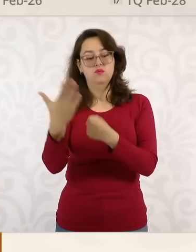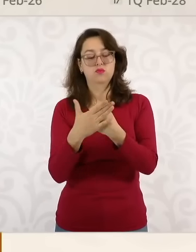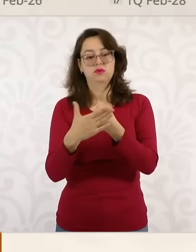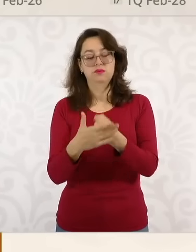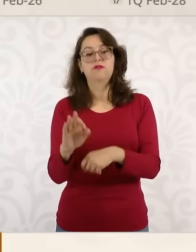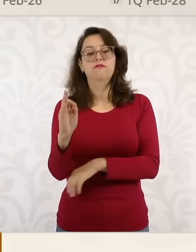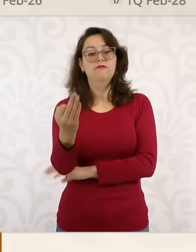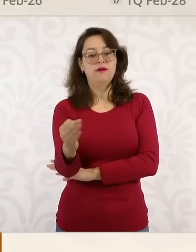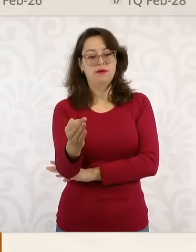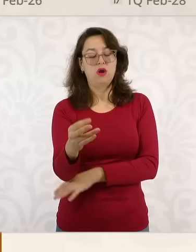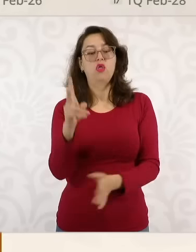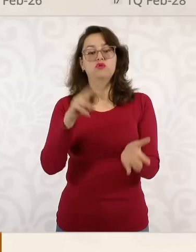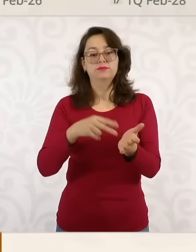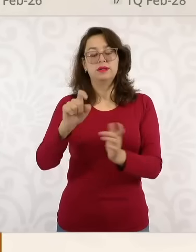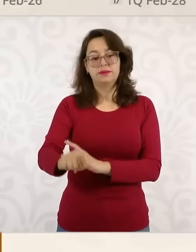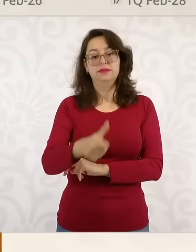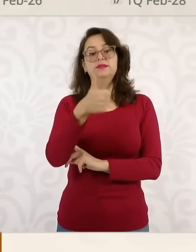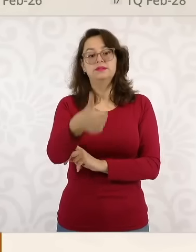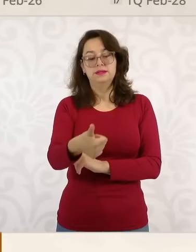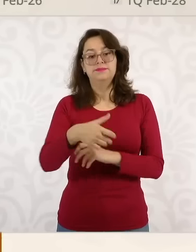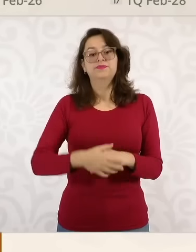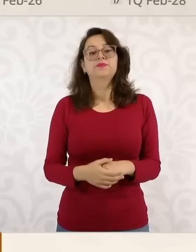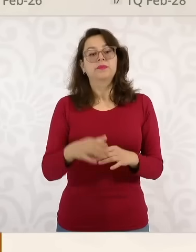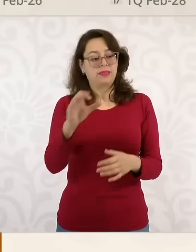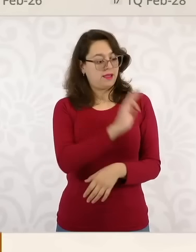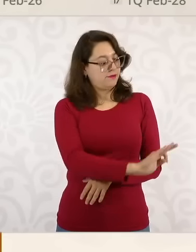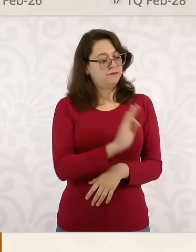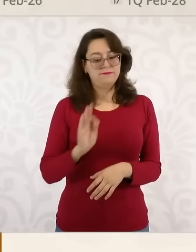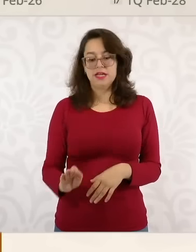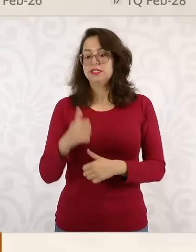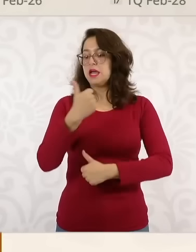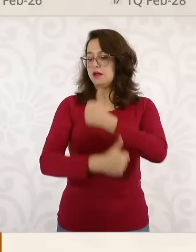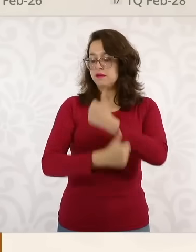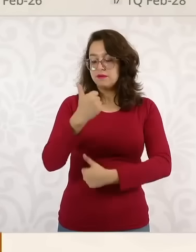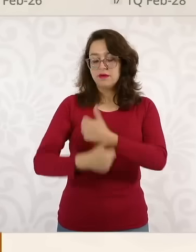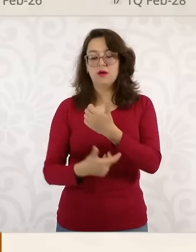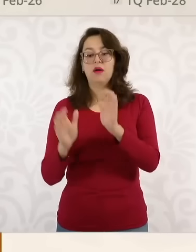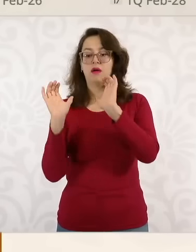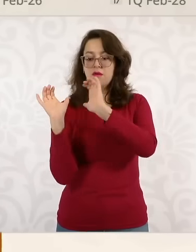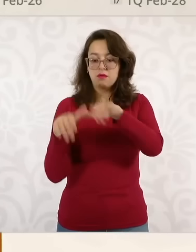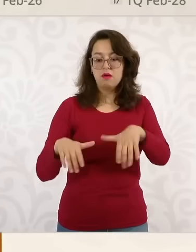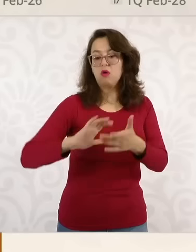en febrero del 2026, contando con calendarios claros de licitación, contratación y ejecución.